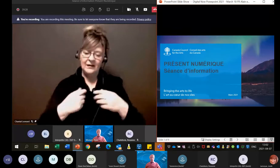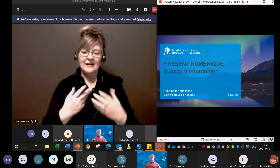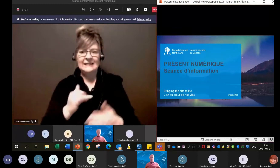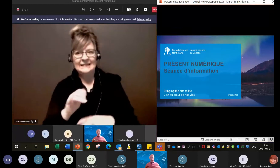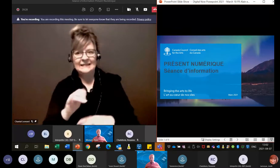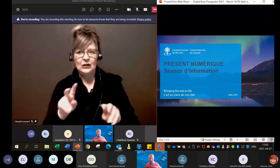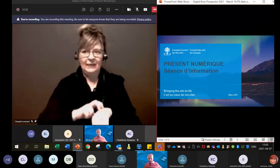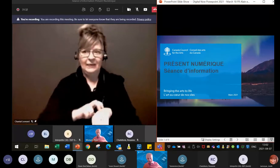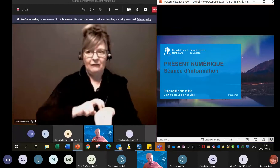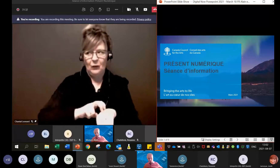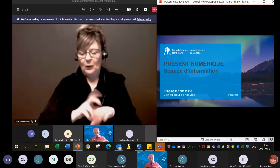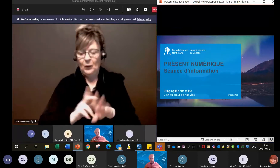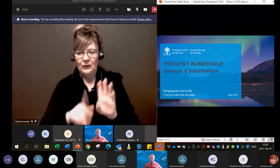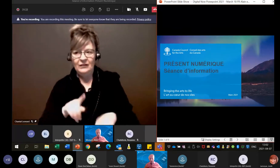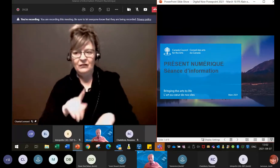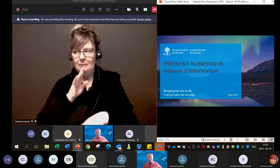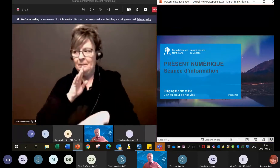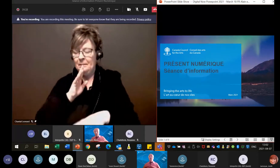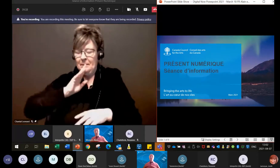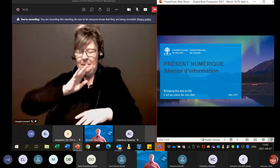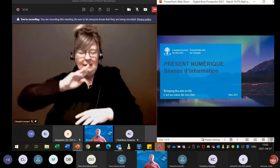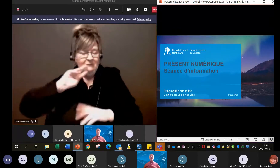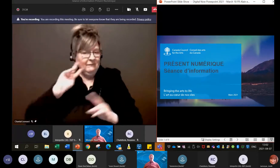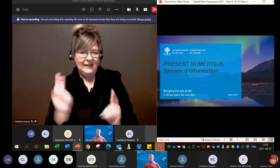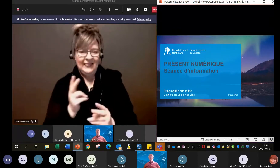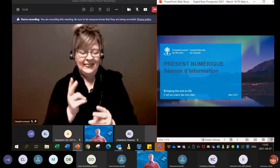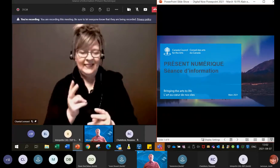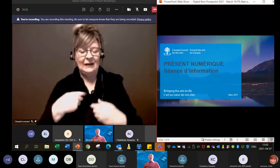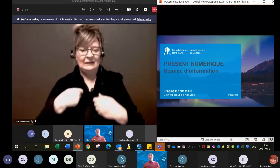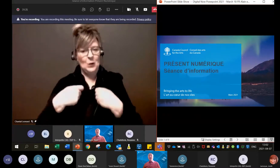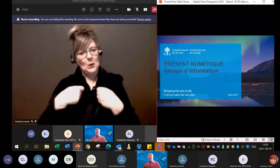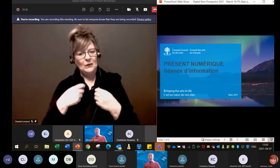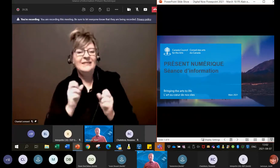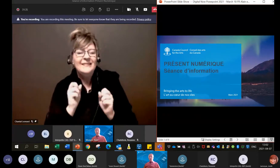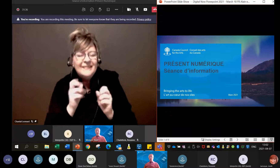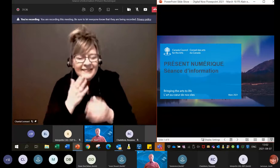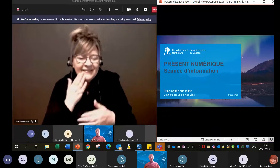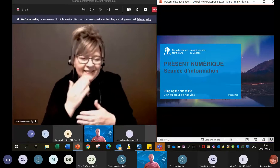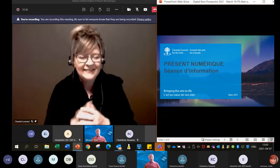monde, j’ai une tendance à parler trop